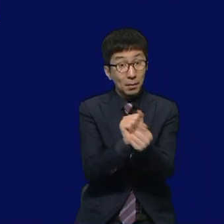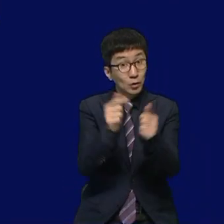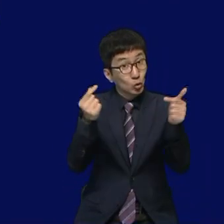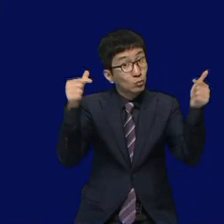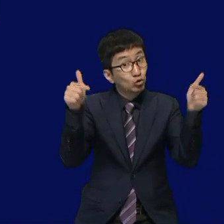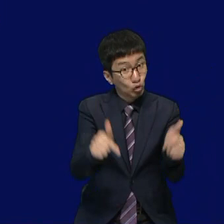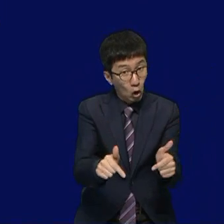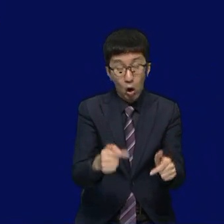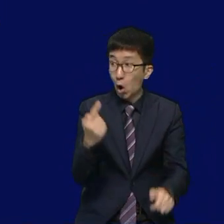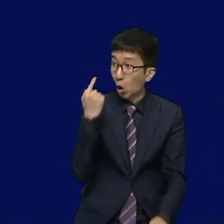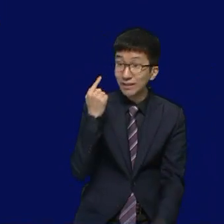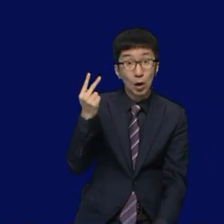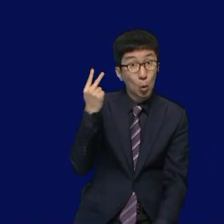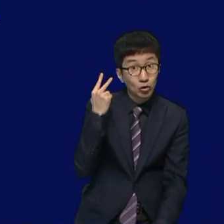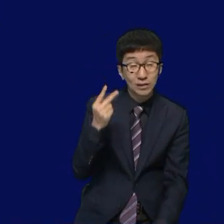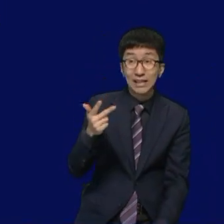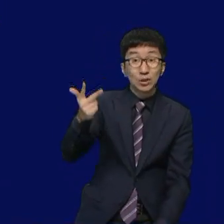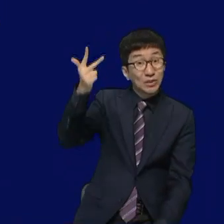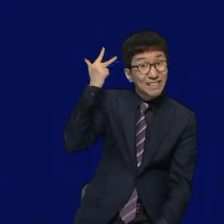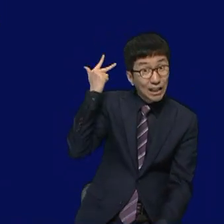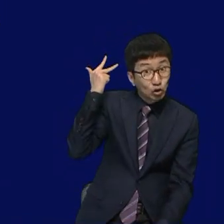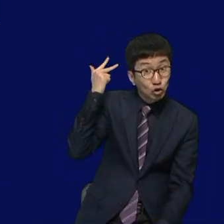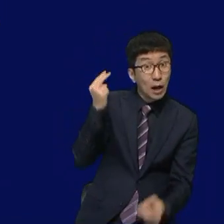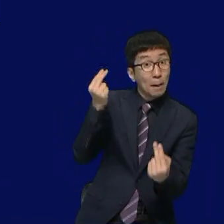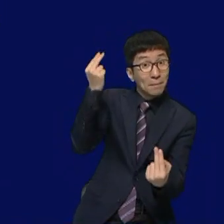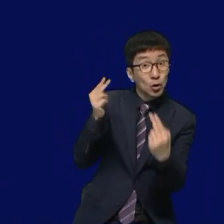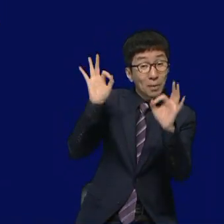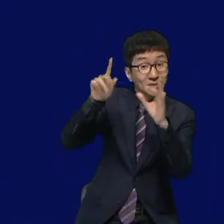어제와 오늘 지난주 같은 요일에 비해 연이틀 줄었는데 이런 감소세는 8주